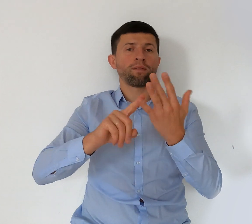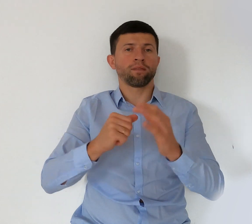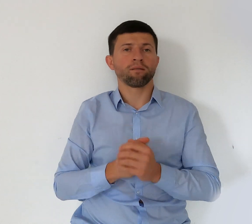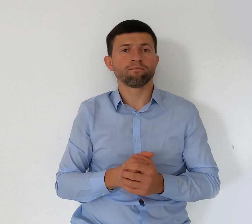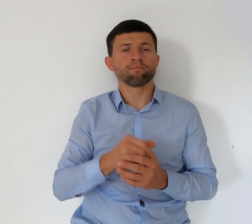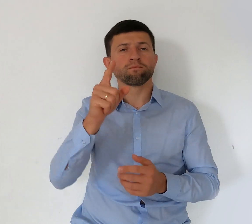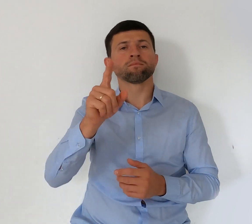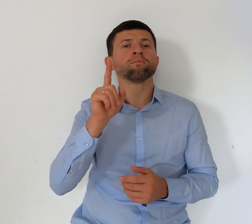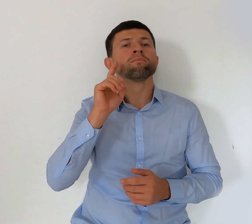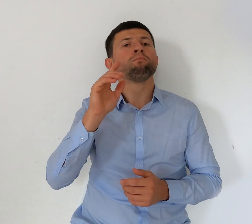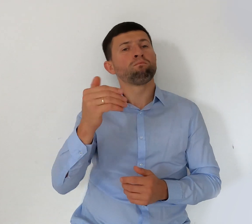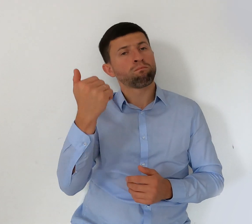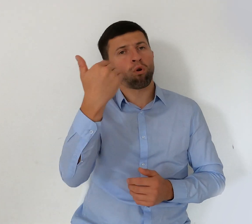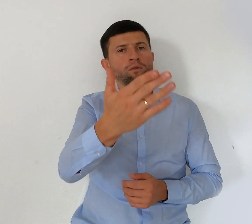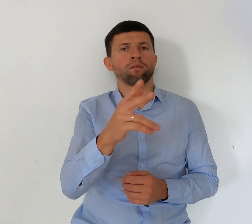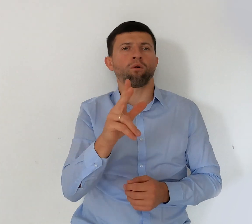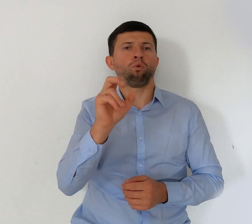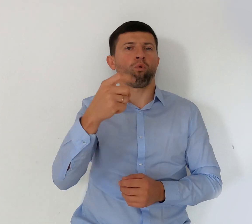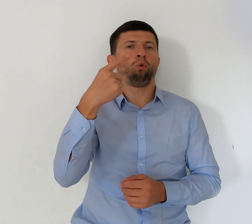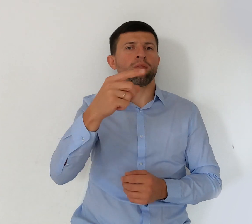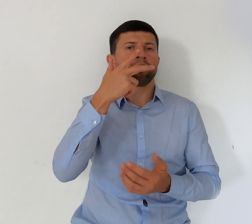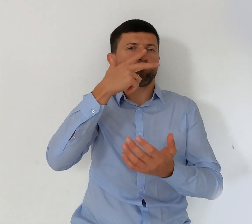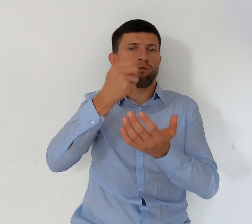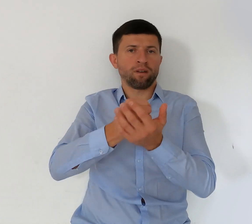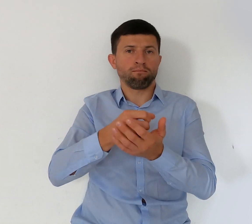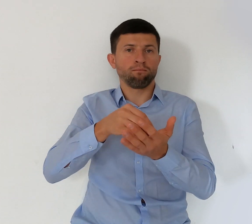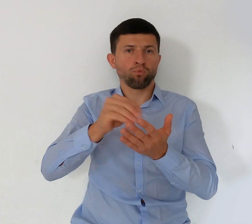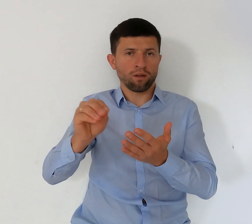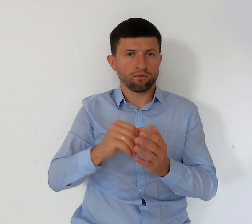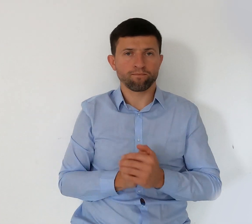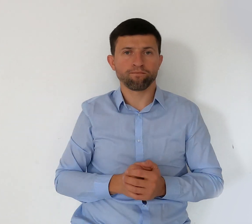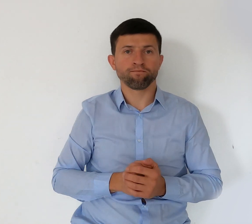5. Podaj kod potwierdzający płatność.